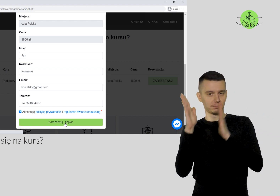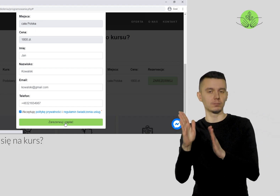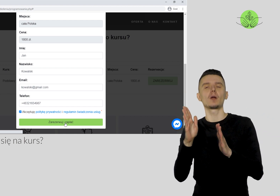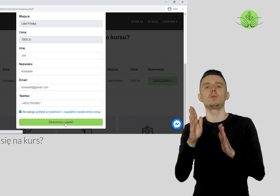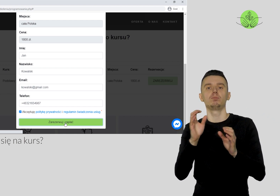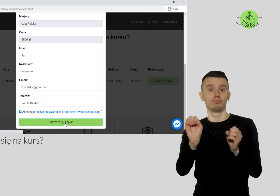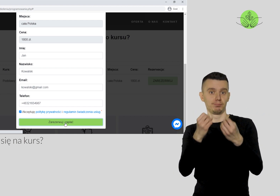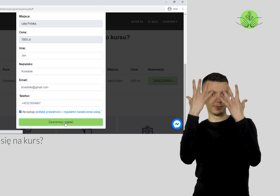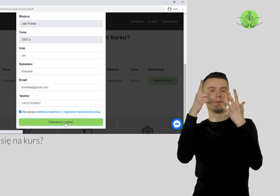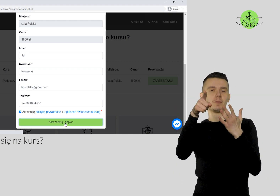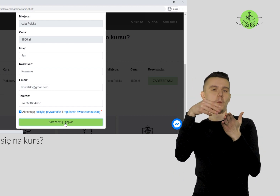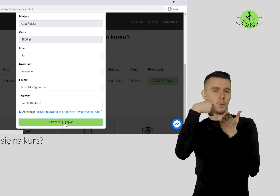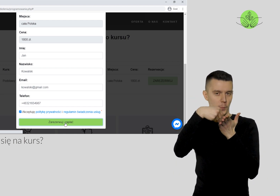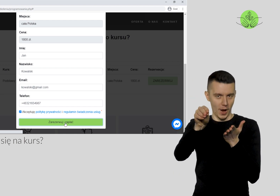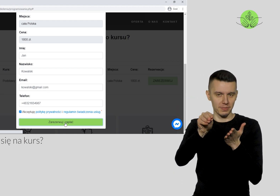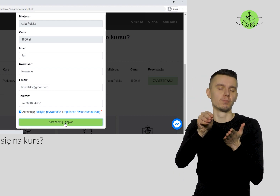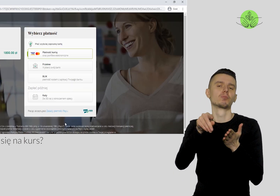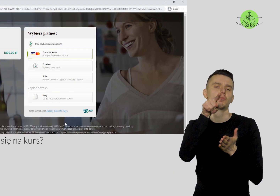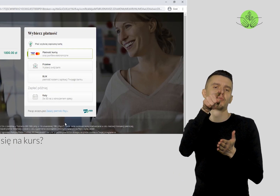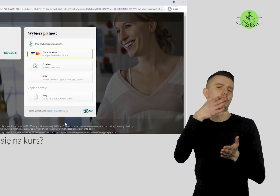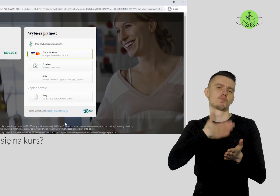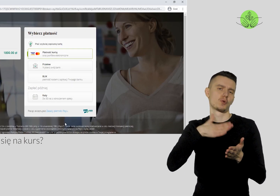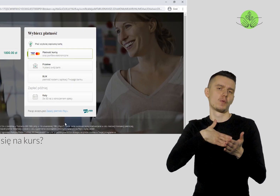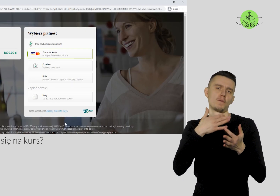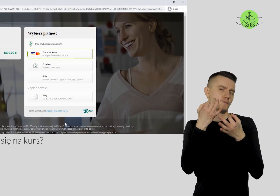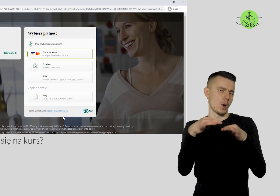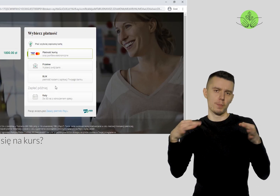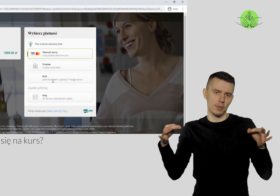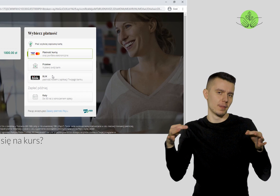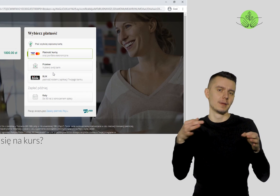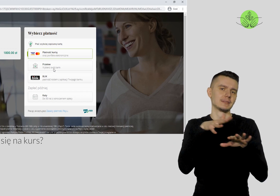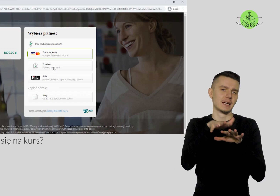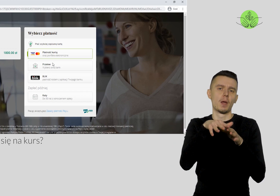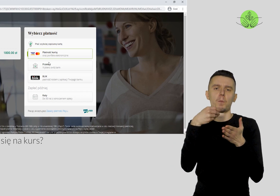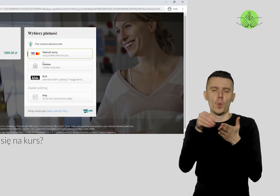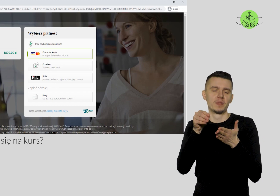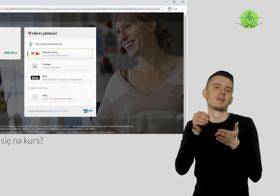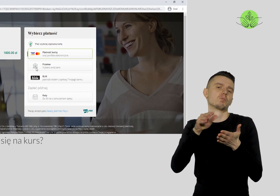Następnie wyświetli się strona systemu płatności: wybierz dowolny rodzaj płatności,